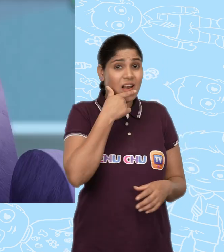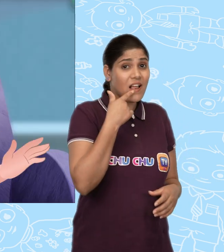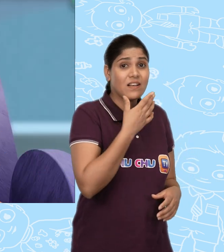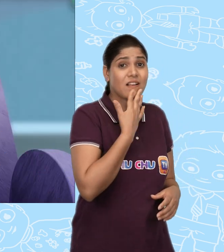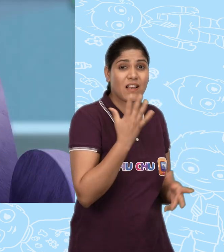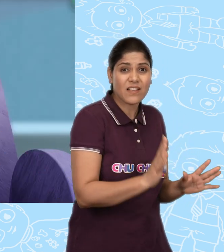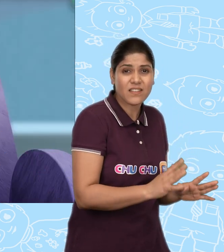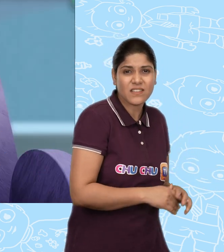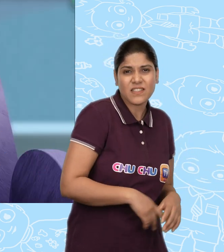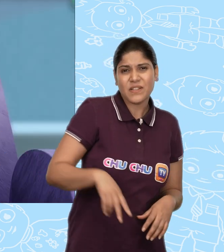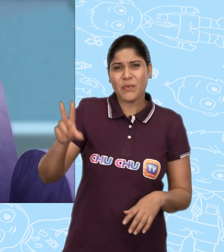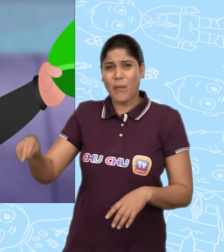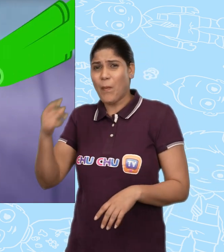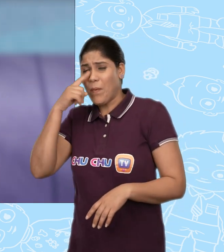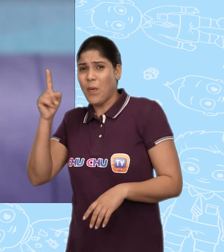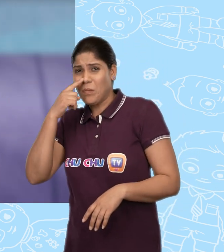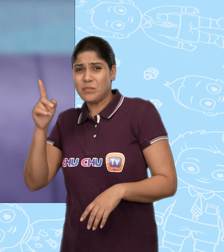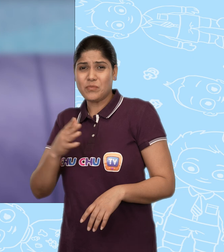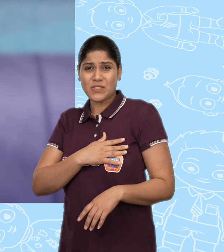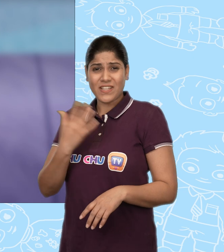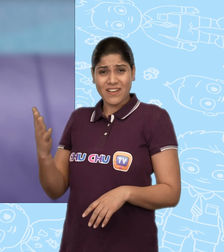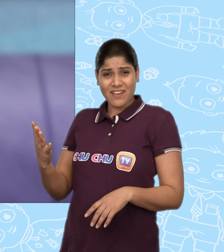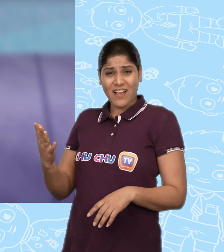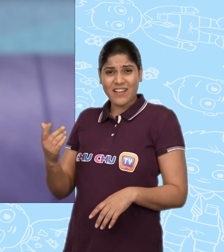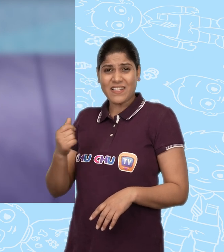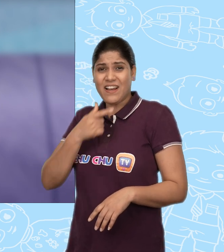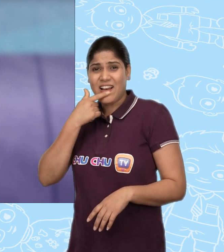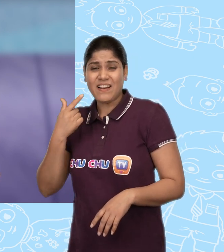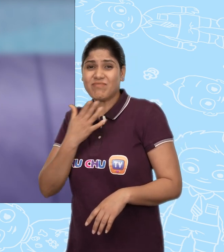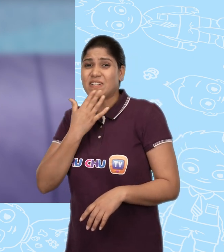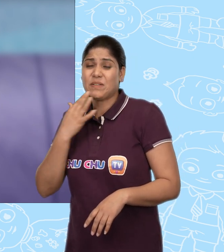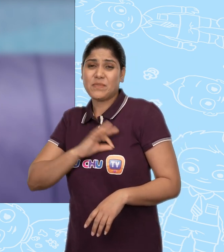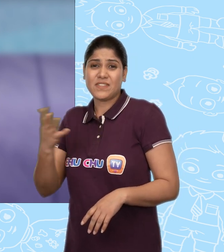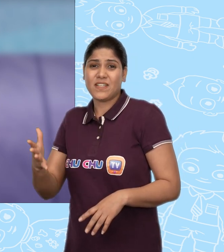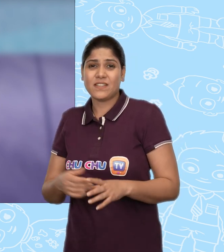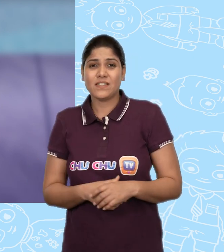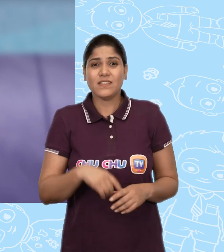या ये लाल रंग? नहीं माँ नहीं! मुझै हरा या लाल रंग पसंद नहीं